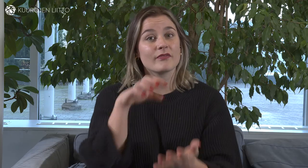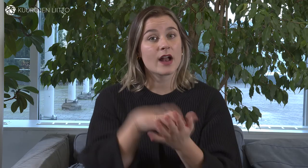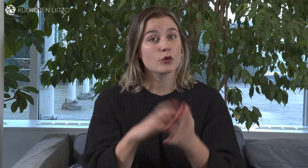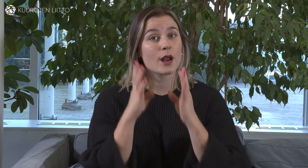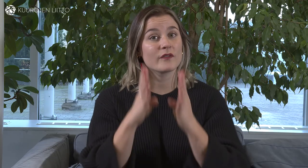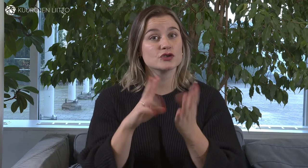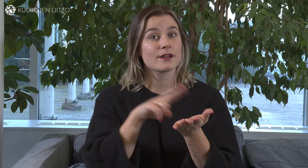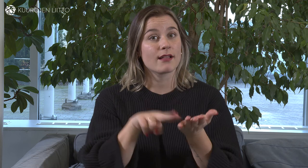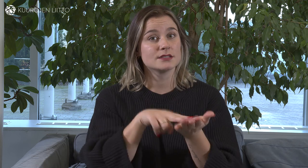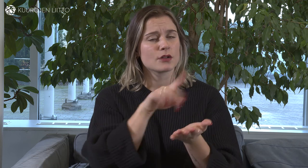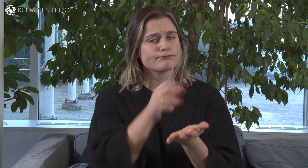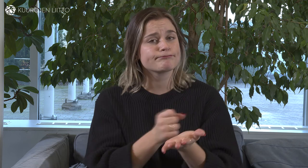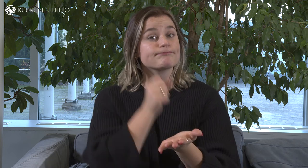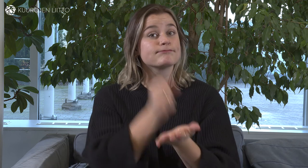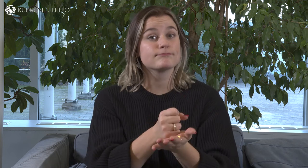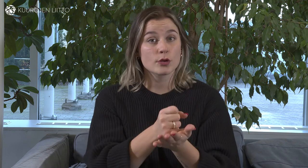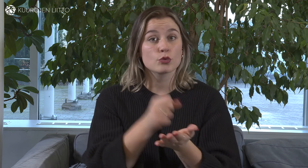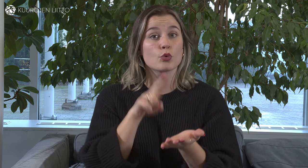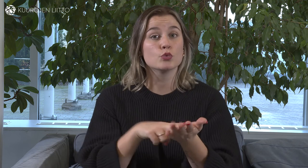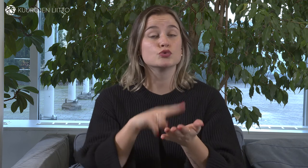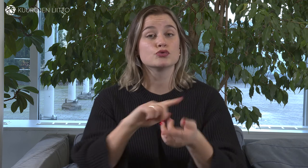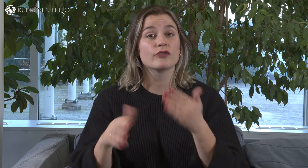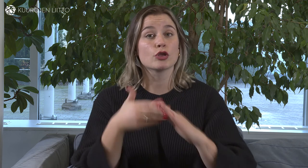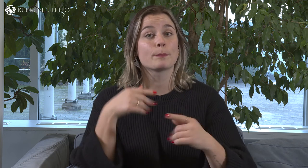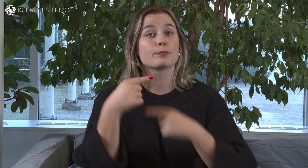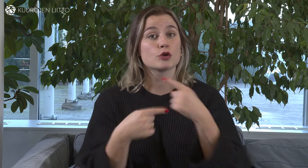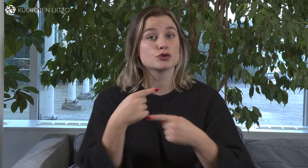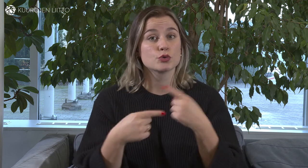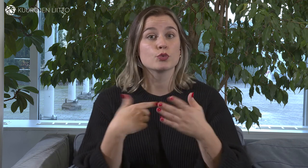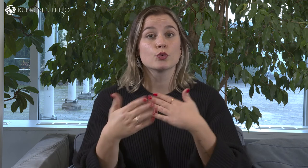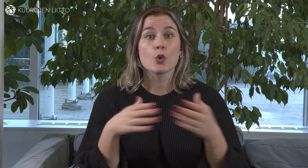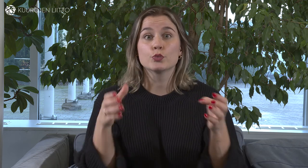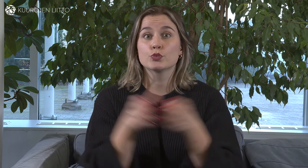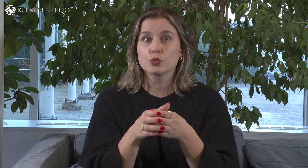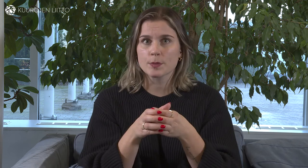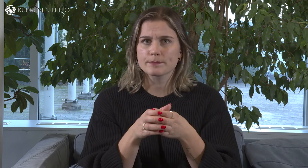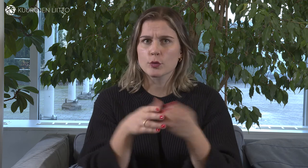Valtioneuvoston kanslia on perustanut työryhmän -